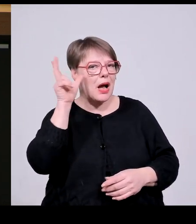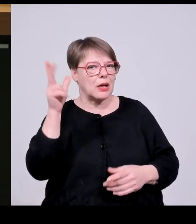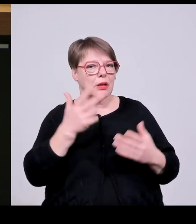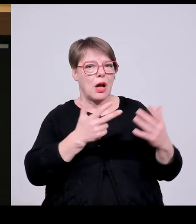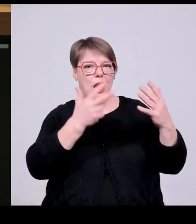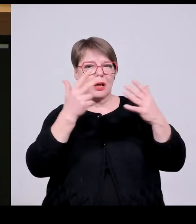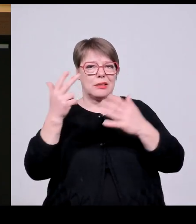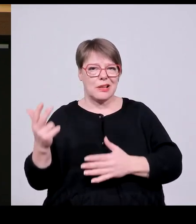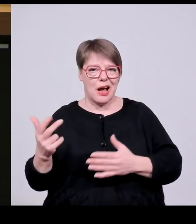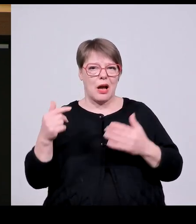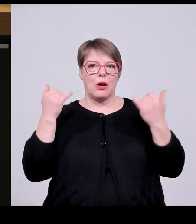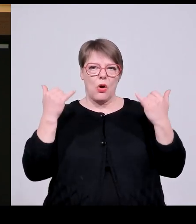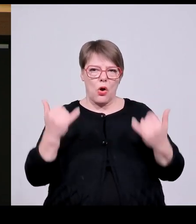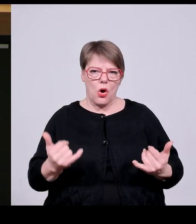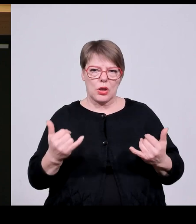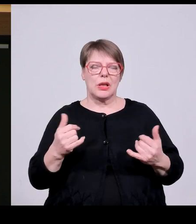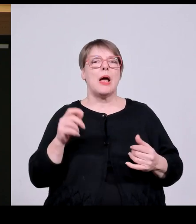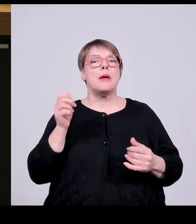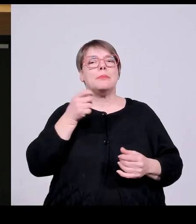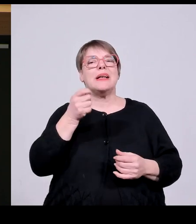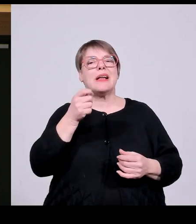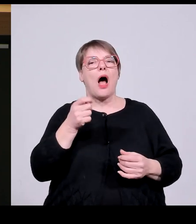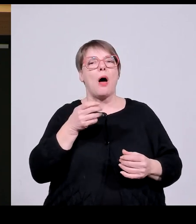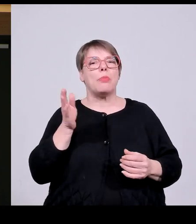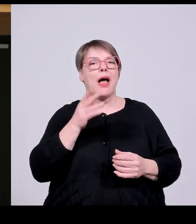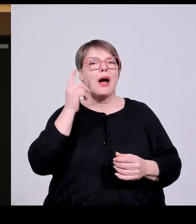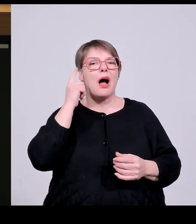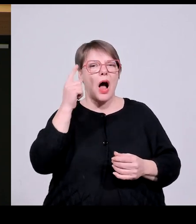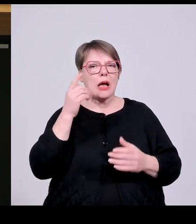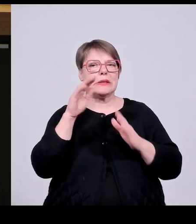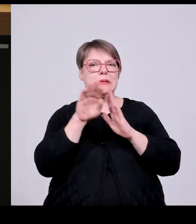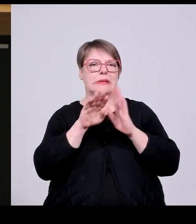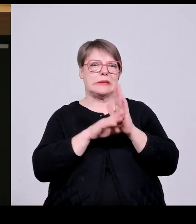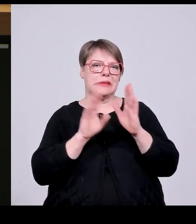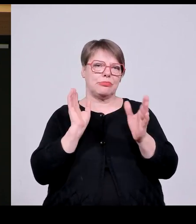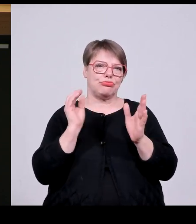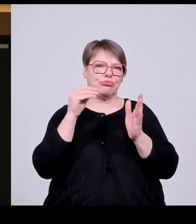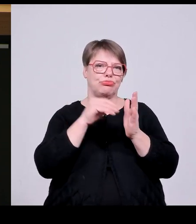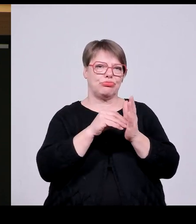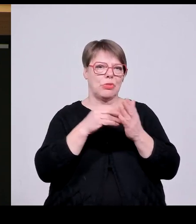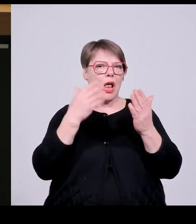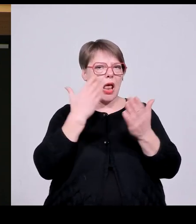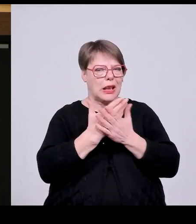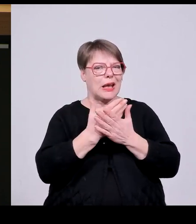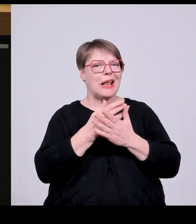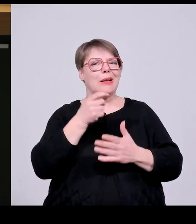im Plenum wurde kritisiert, dass die Mieter:innen Beiräte Nachwuchsprobleme haben. Ja, leider. Das stimmt auch.